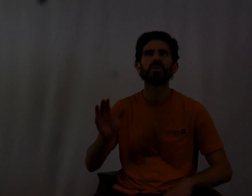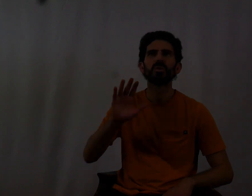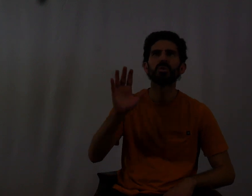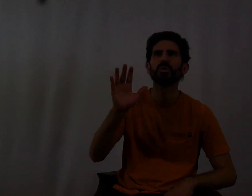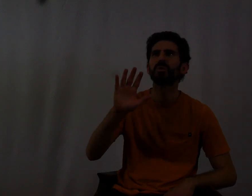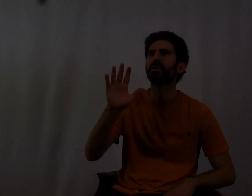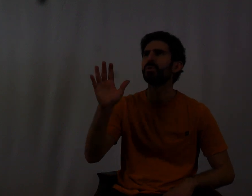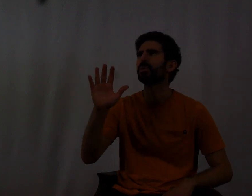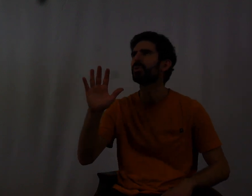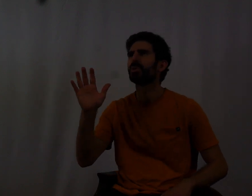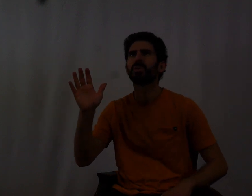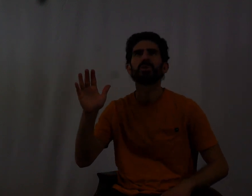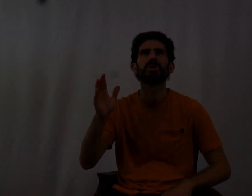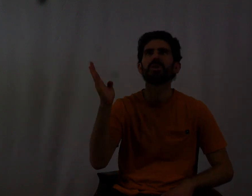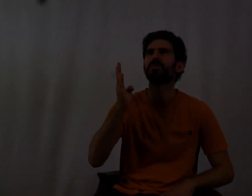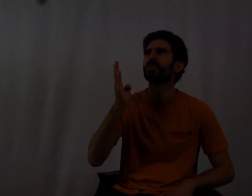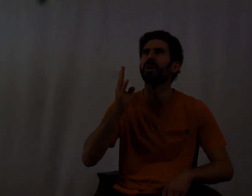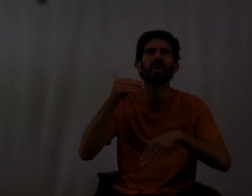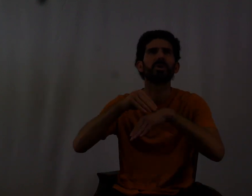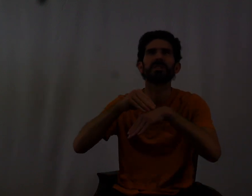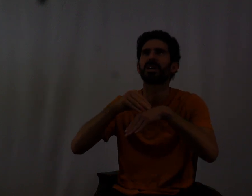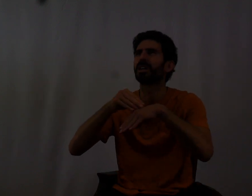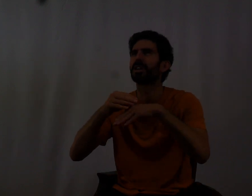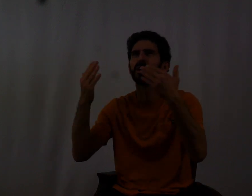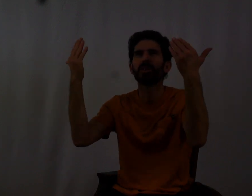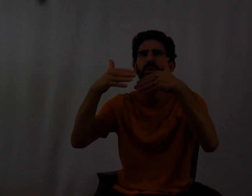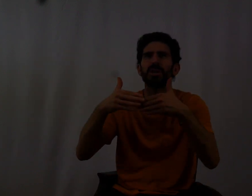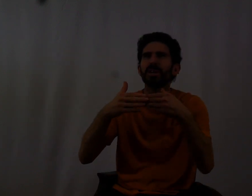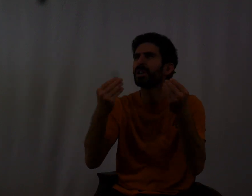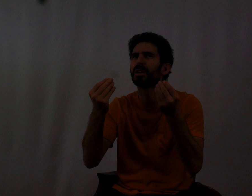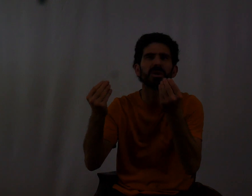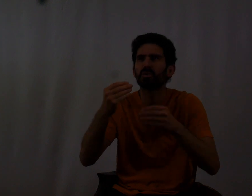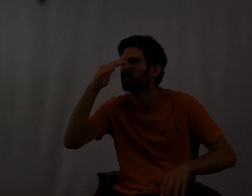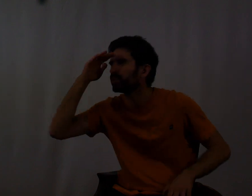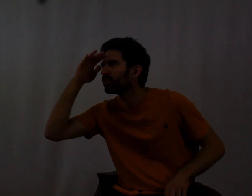Ouh, ouh, j'ai besoin d'un conseil. Nuit, où es-tu ?